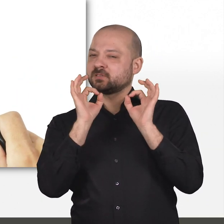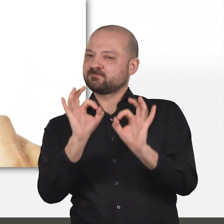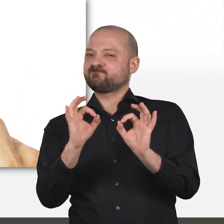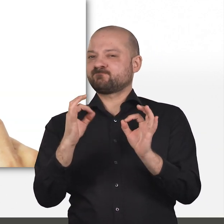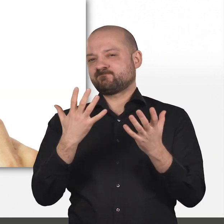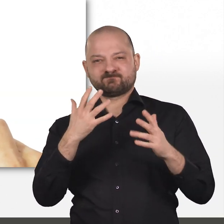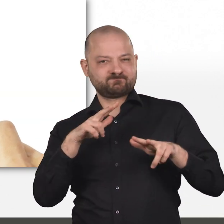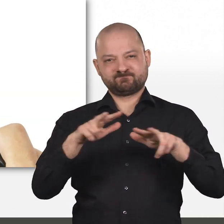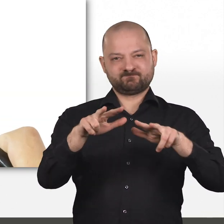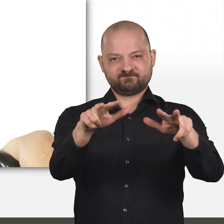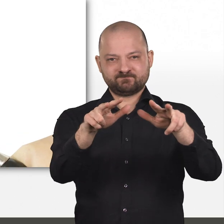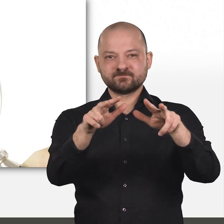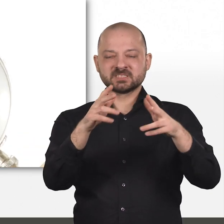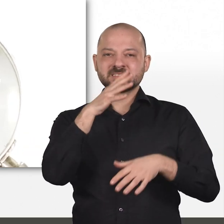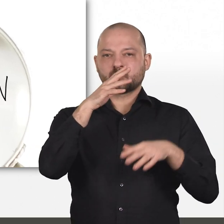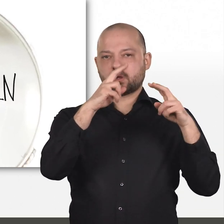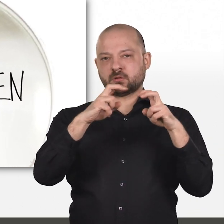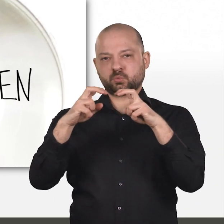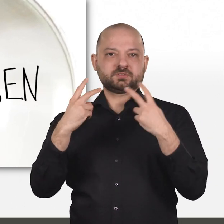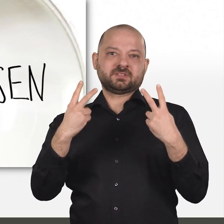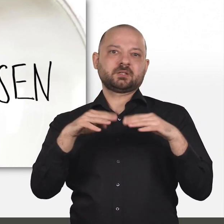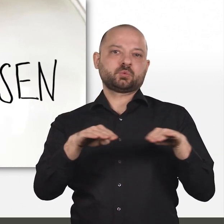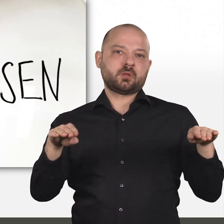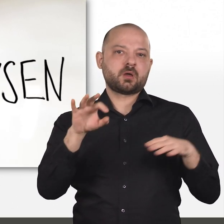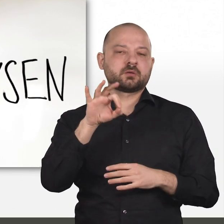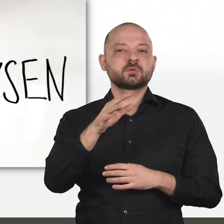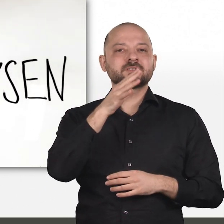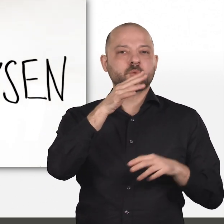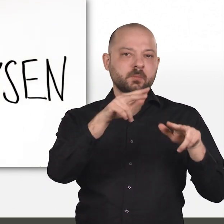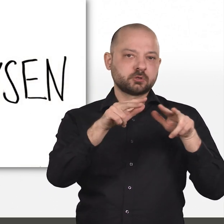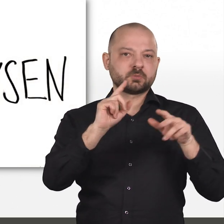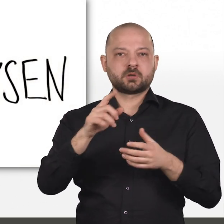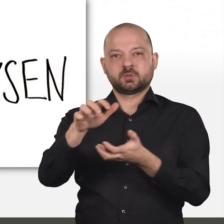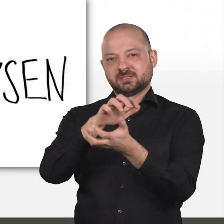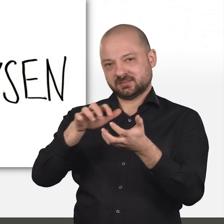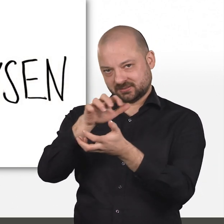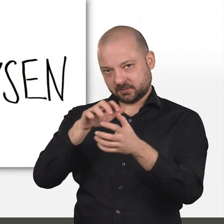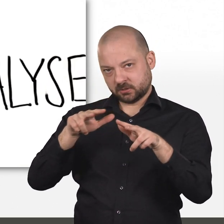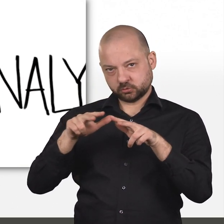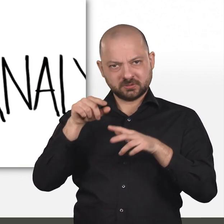Risikoanalysen sind deshalb die Grundlage eines ganzheitlichen Risiko- und Krisenmanagements.